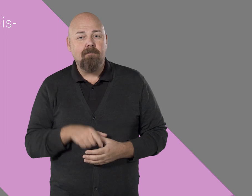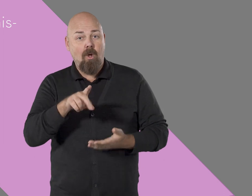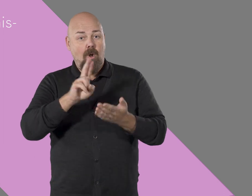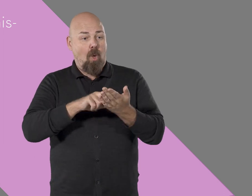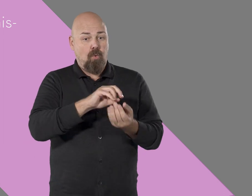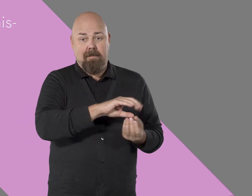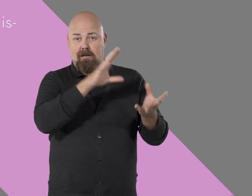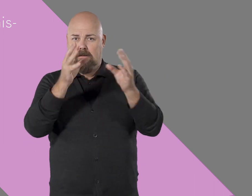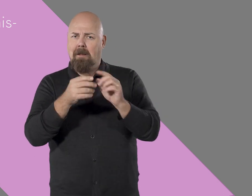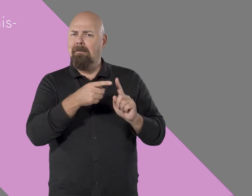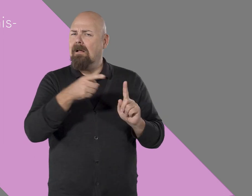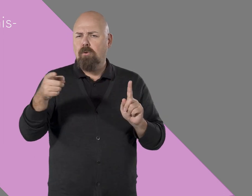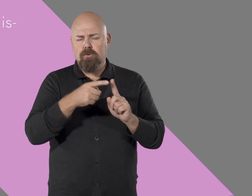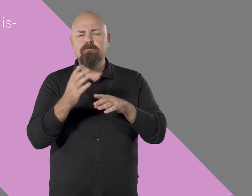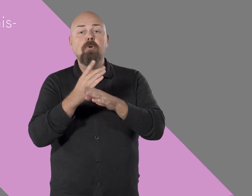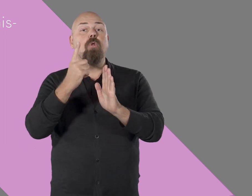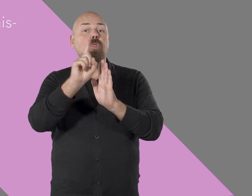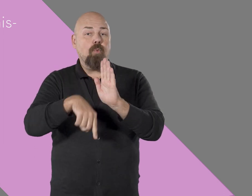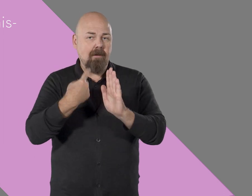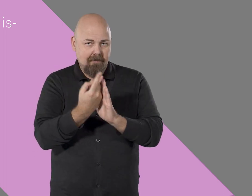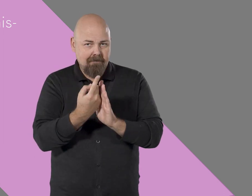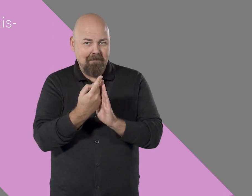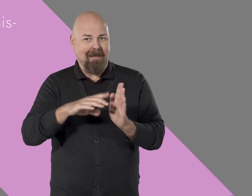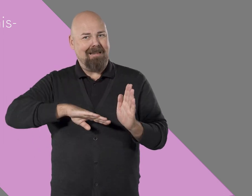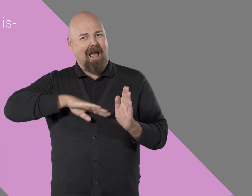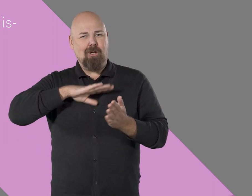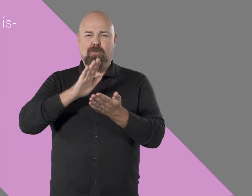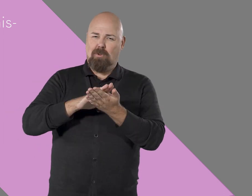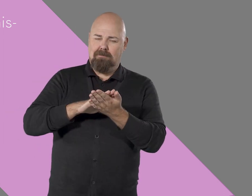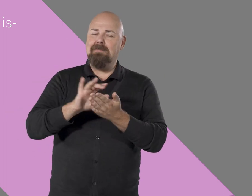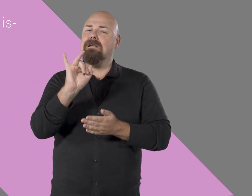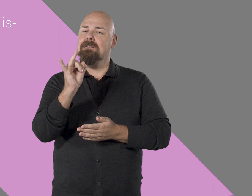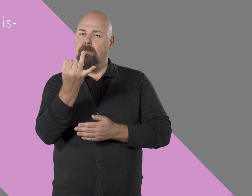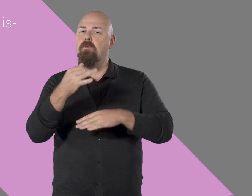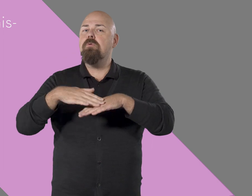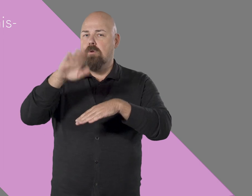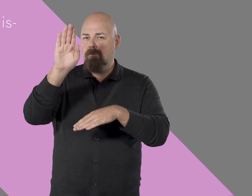Elokuva kestää noin tunnin ja sen ikäsuositus on yli 7-vuotiaille.